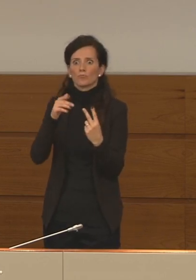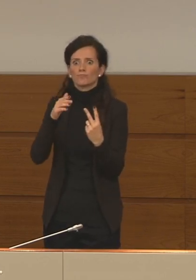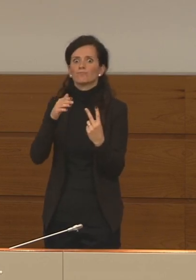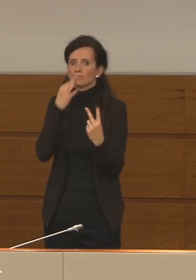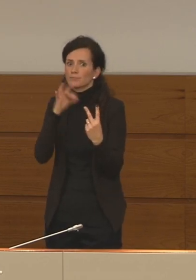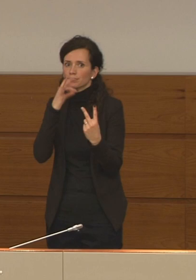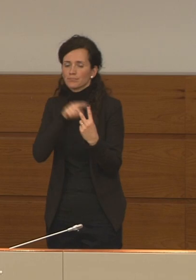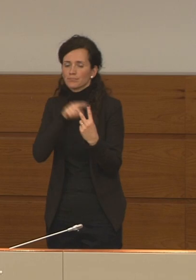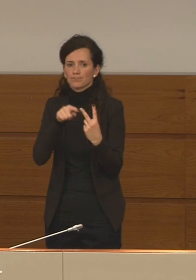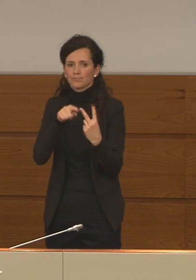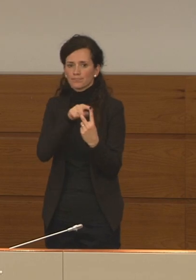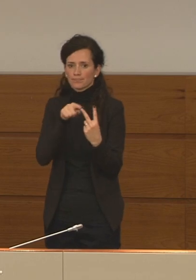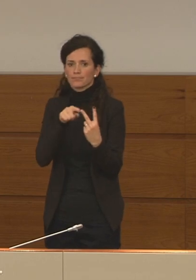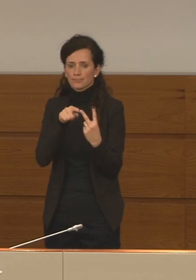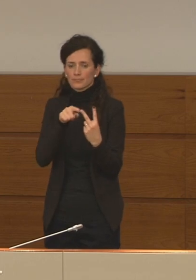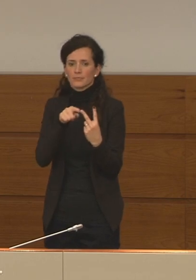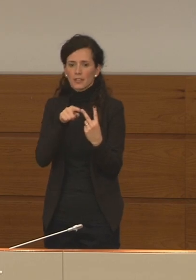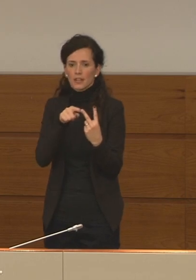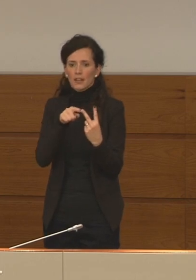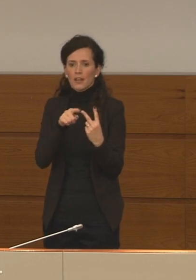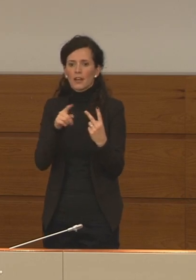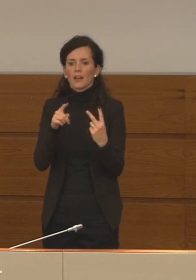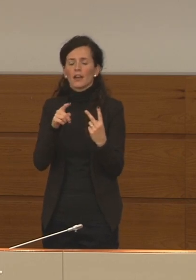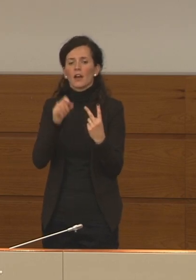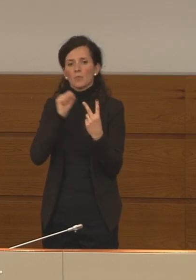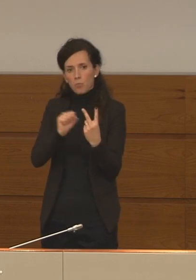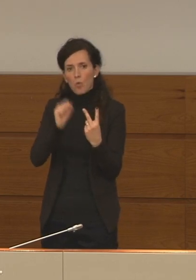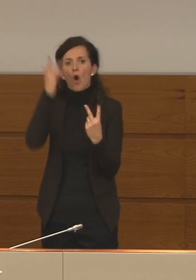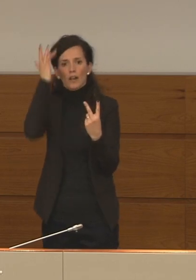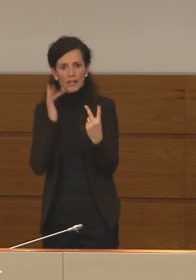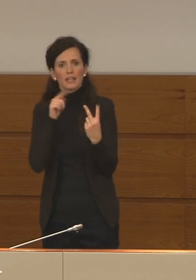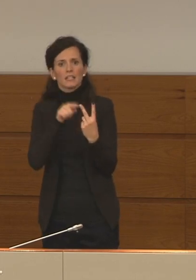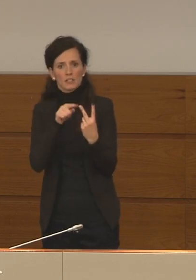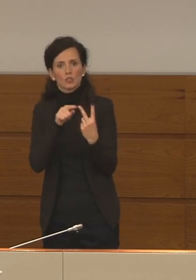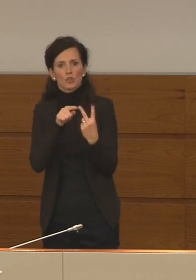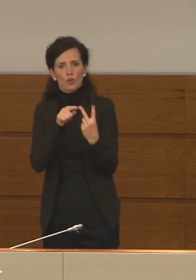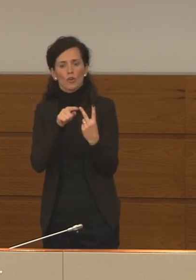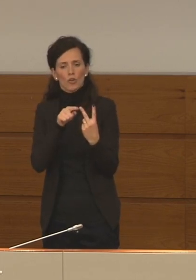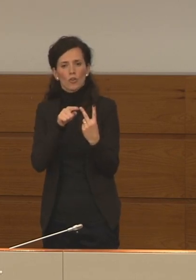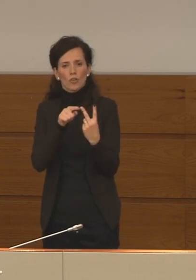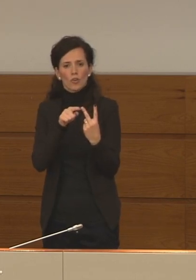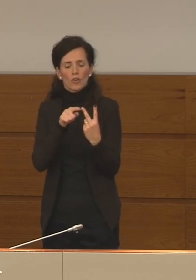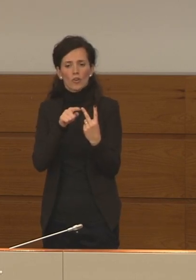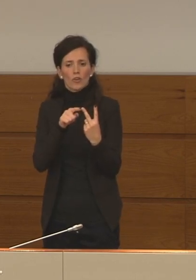poi vanno incontro al decesso.